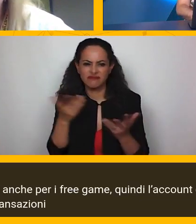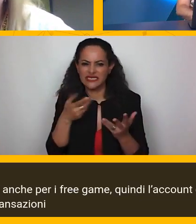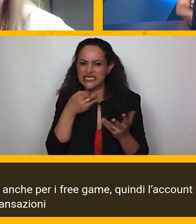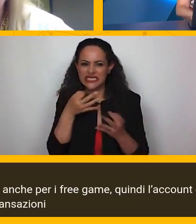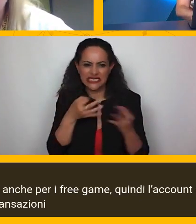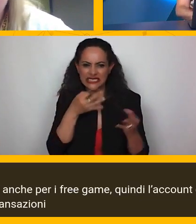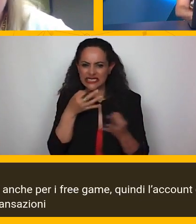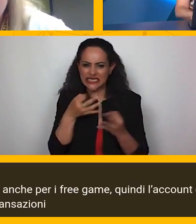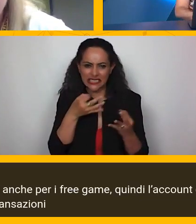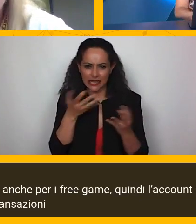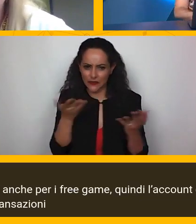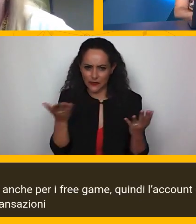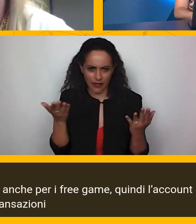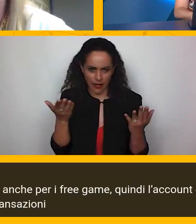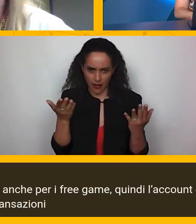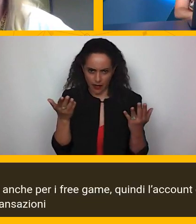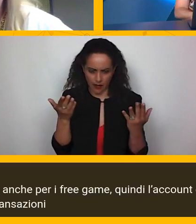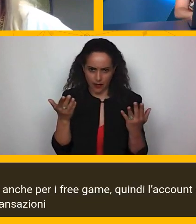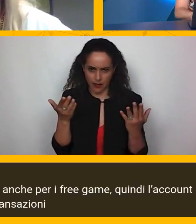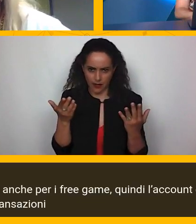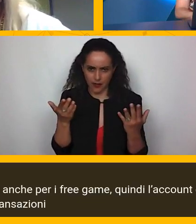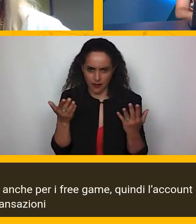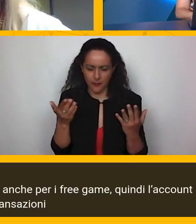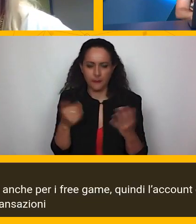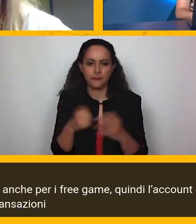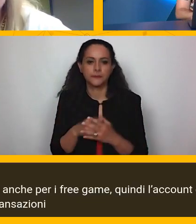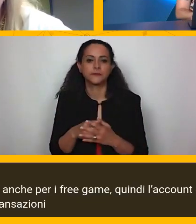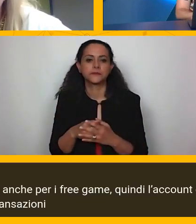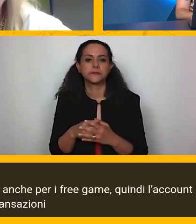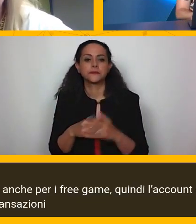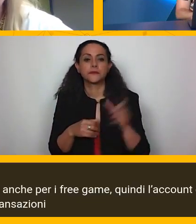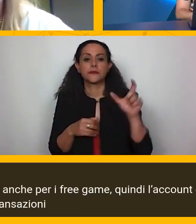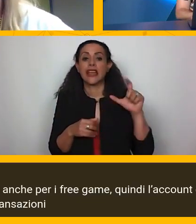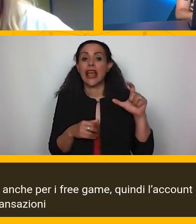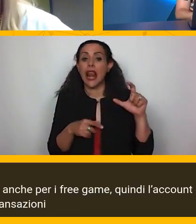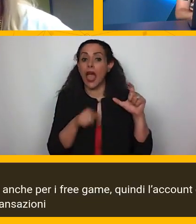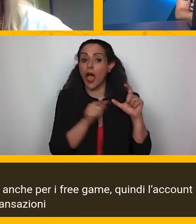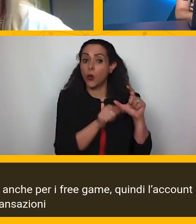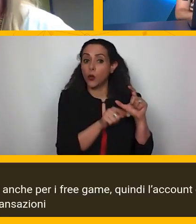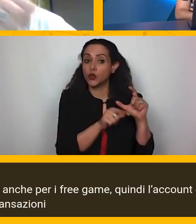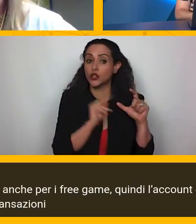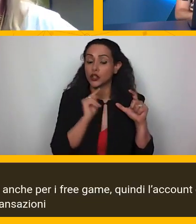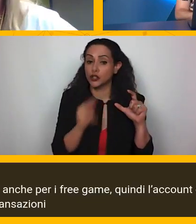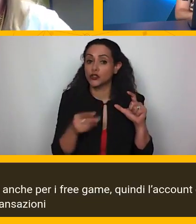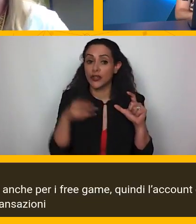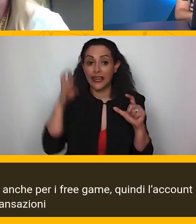pegi e ne approfitto anche per porti diciamo la riflessione di